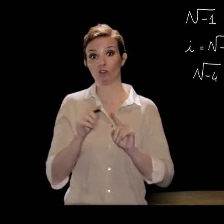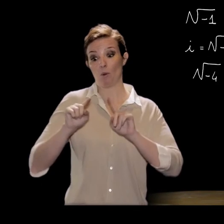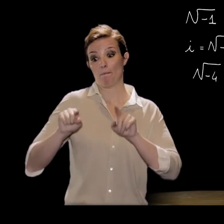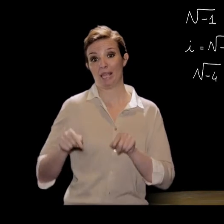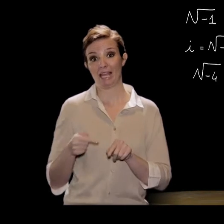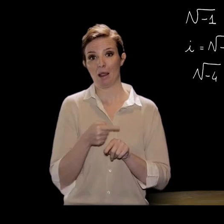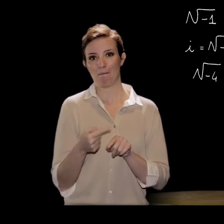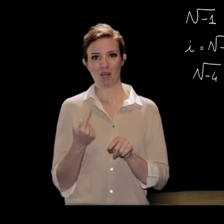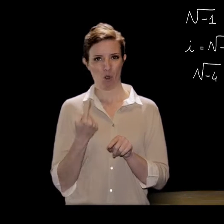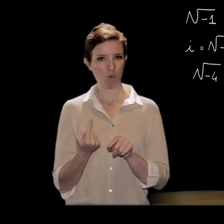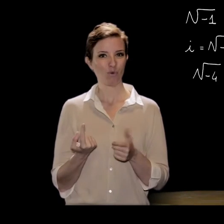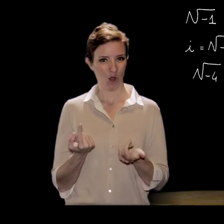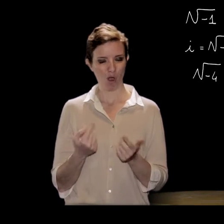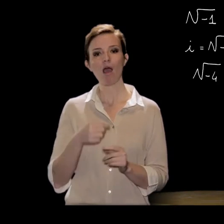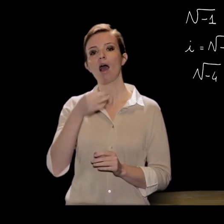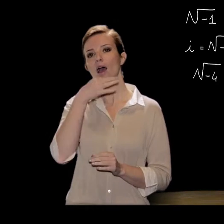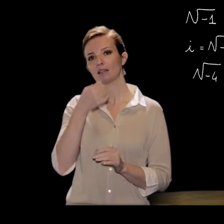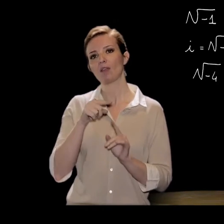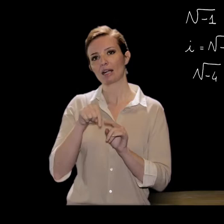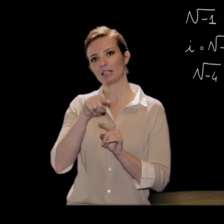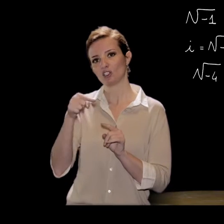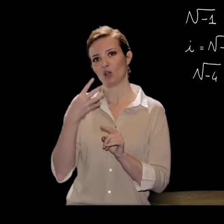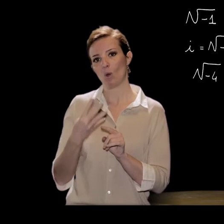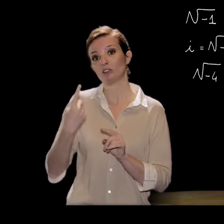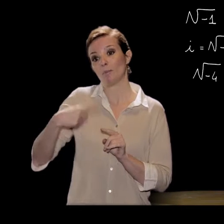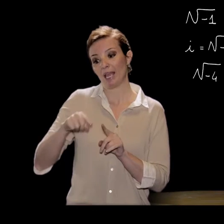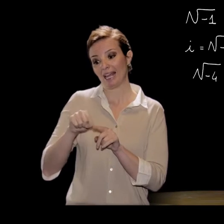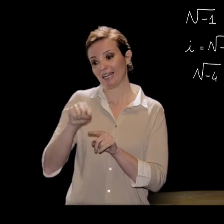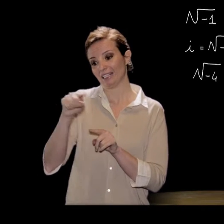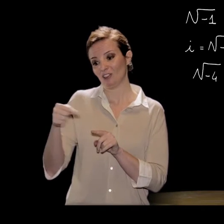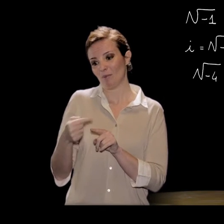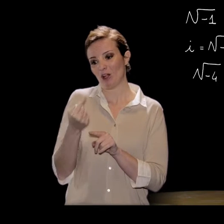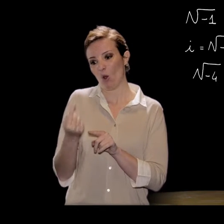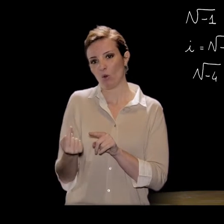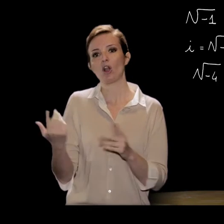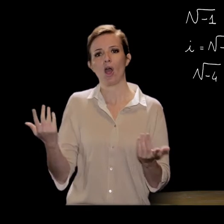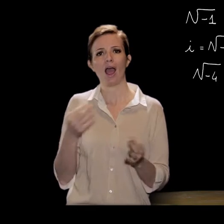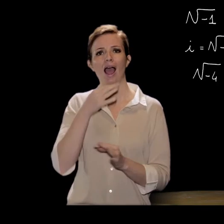√-4 sarà pari a 2i.